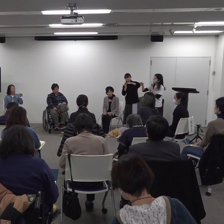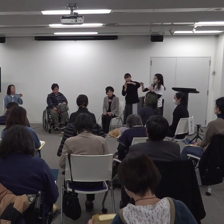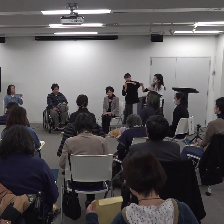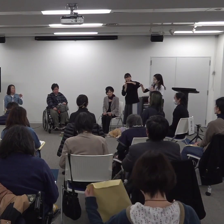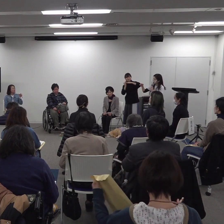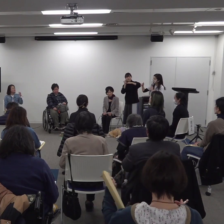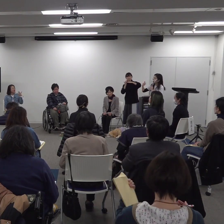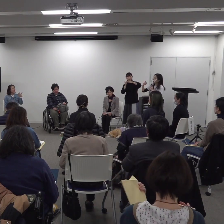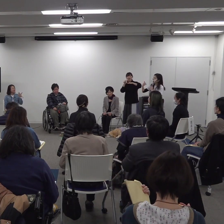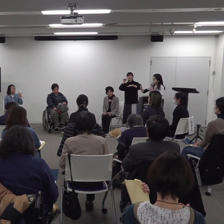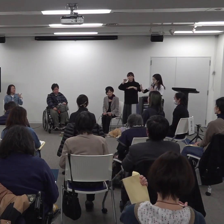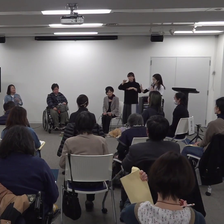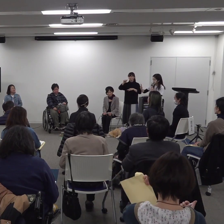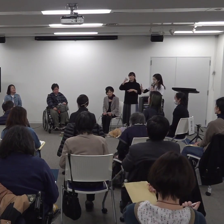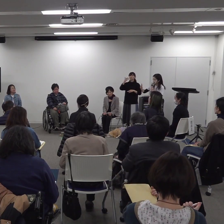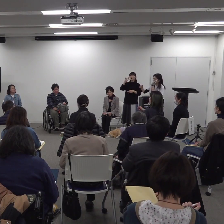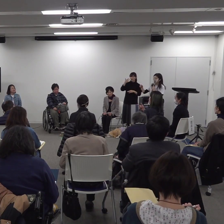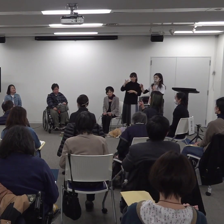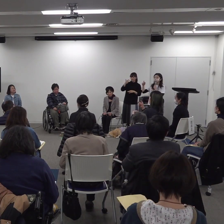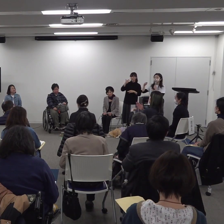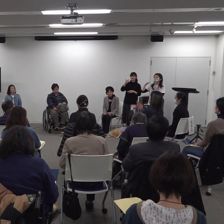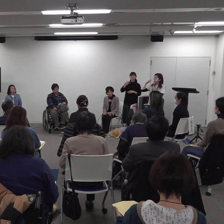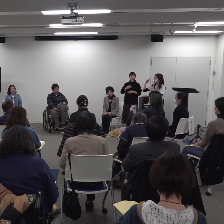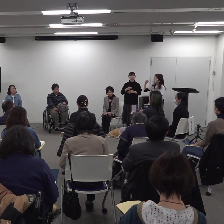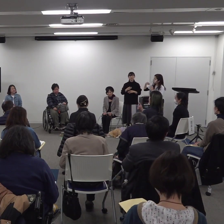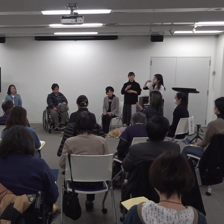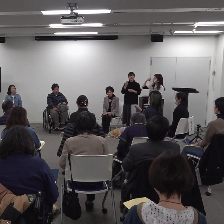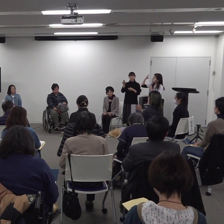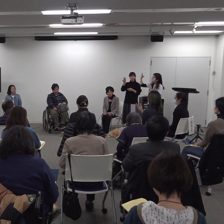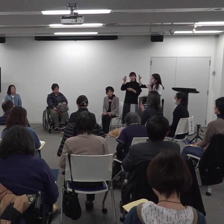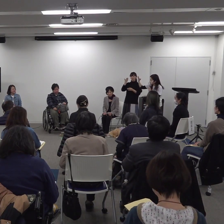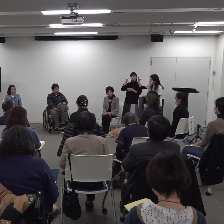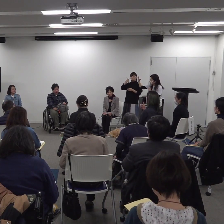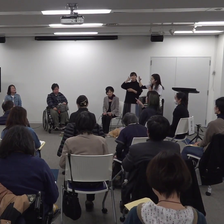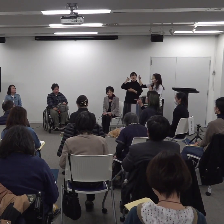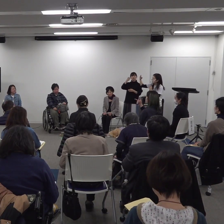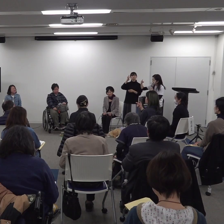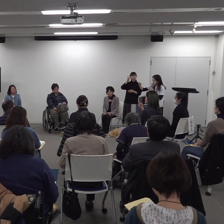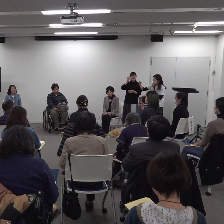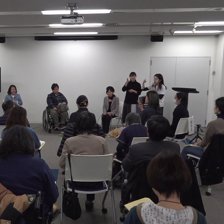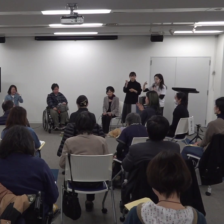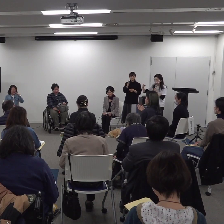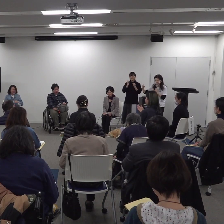だから58になっちゃいましたこの間まで63ぐらいいたんだけれども